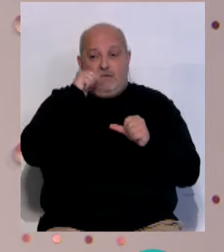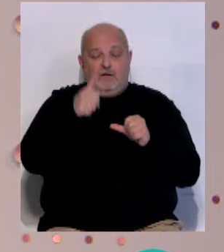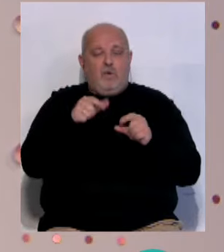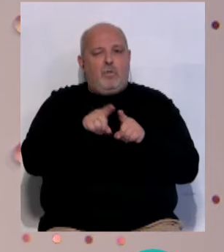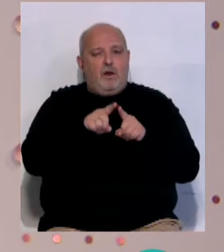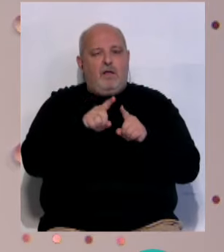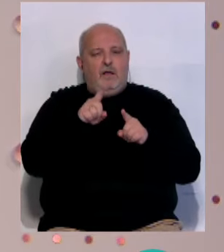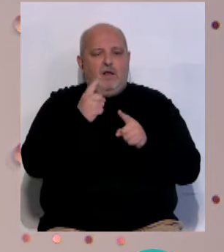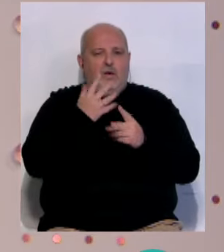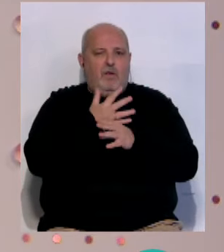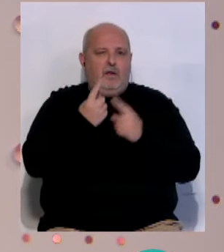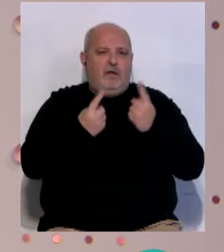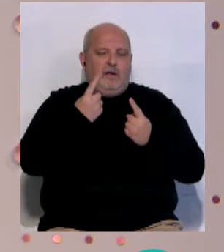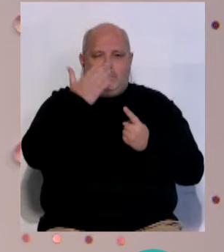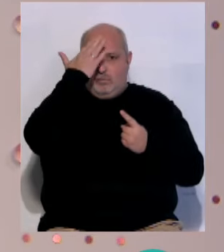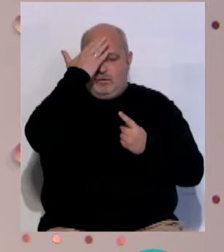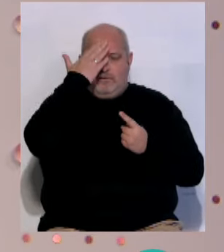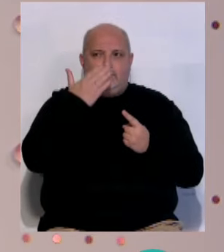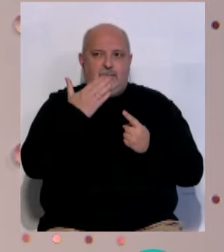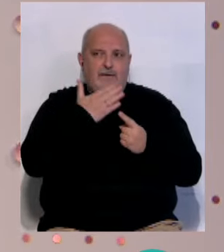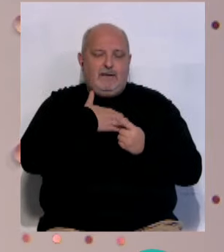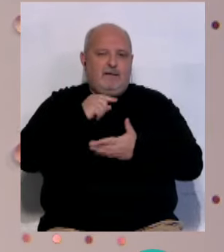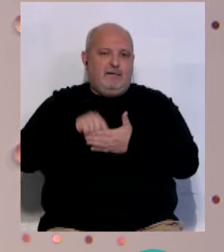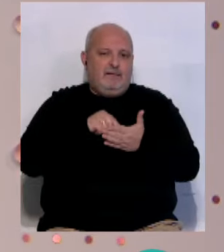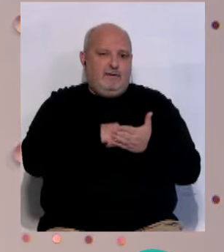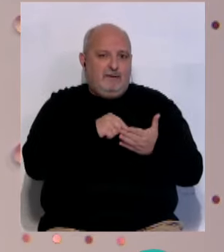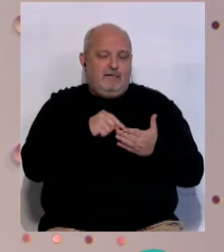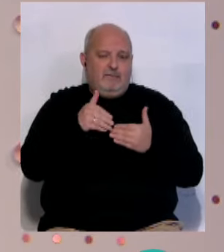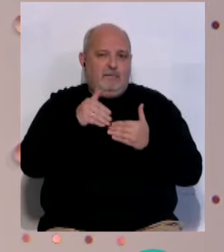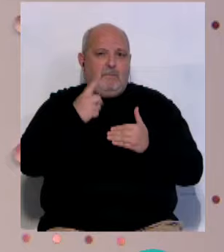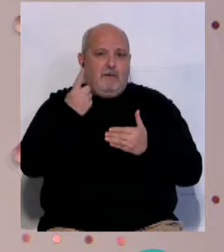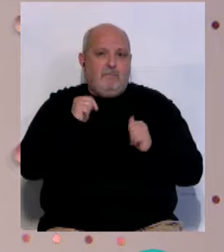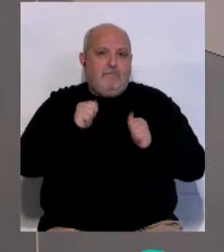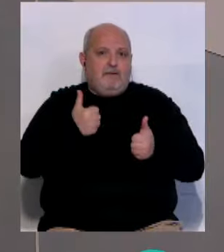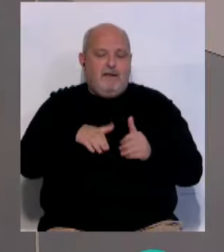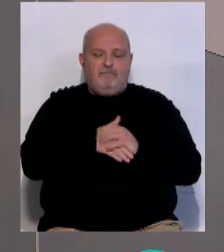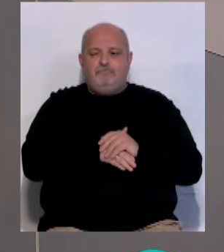vengan jugadores titulares en la disposición de de jugar de desde el primer minuto Y sí no hay